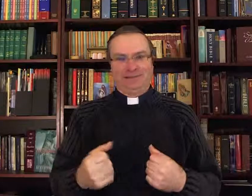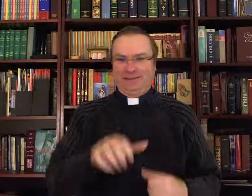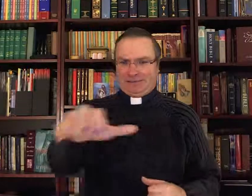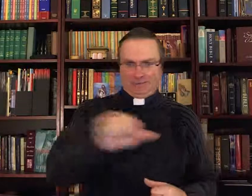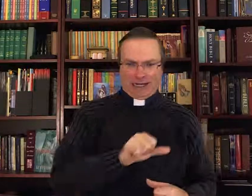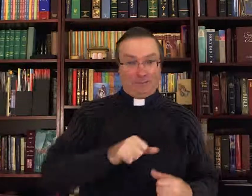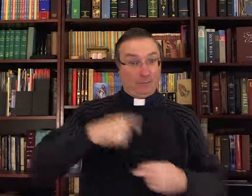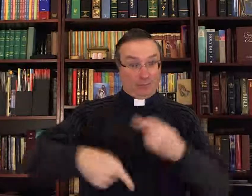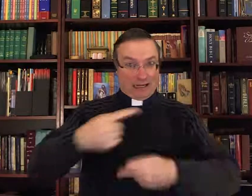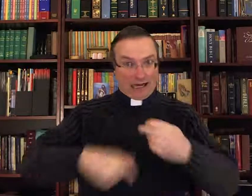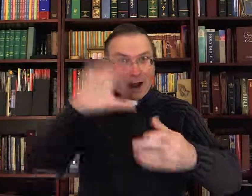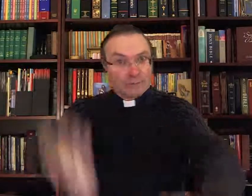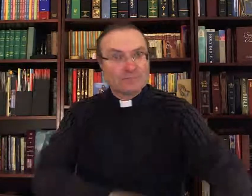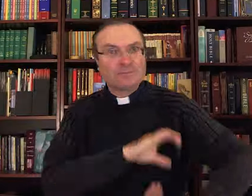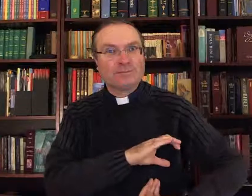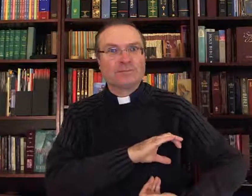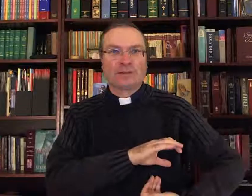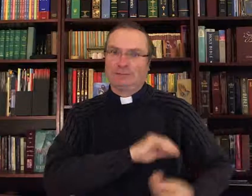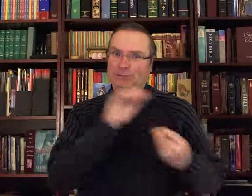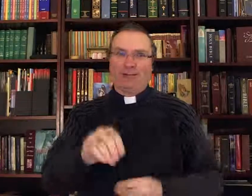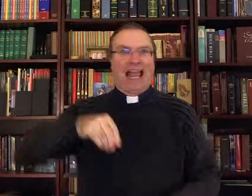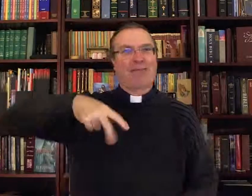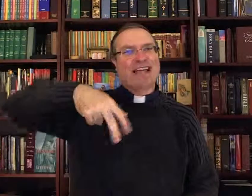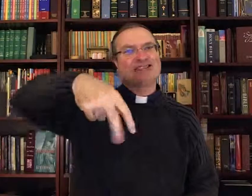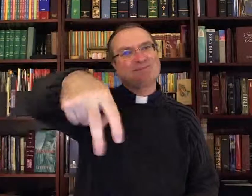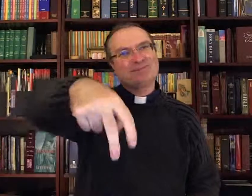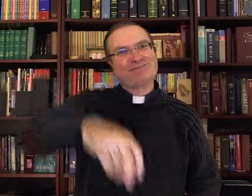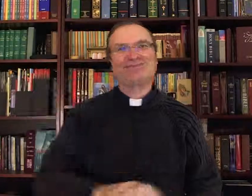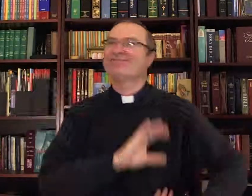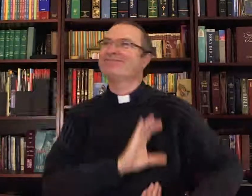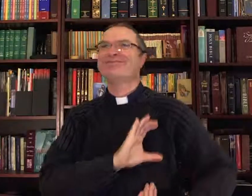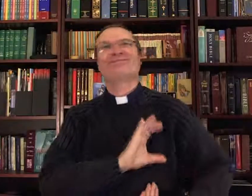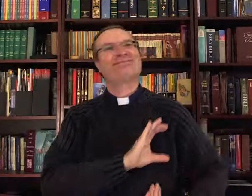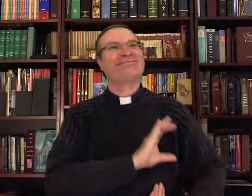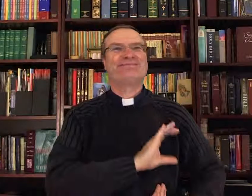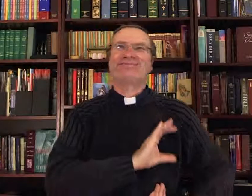il prit son brancard et se mit à marcher.